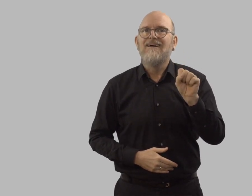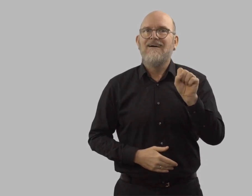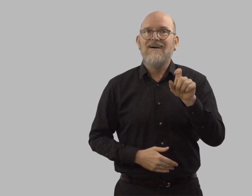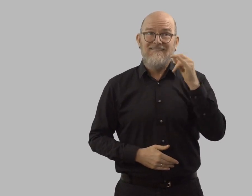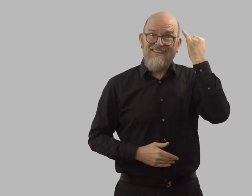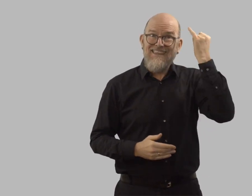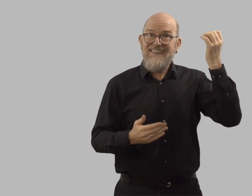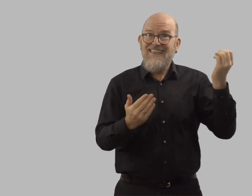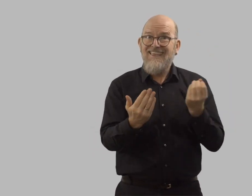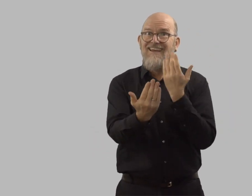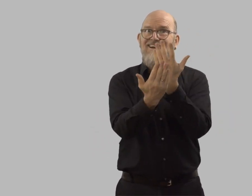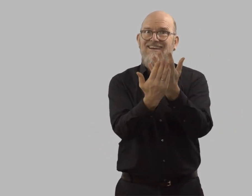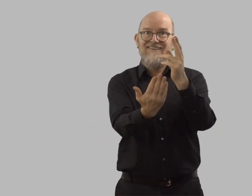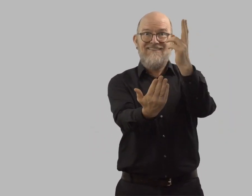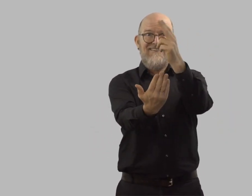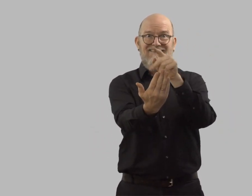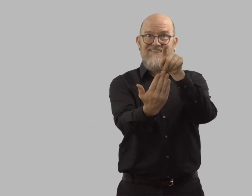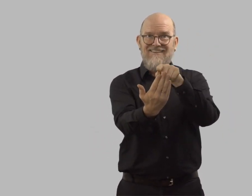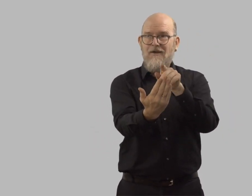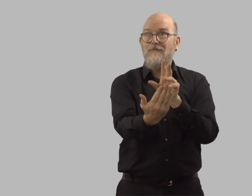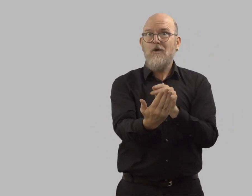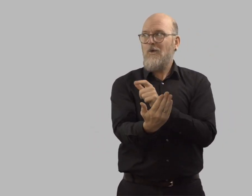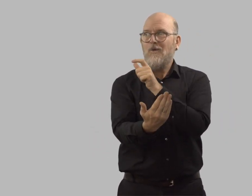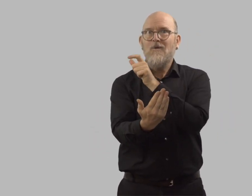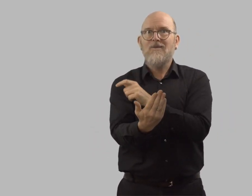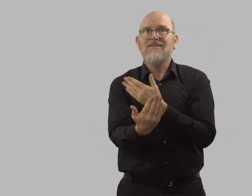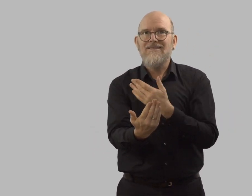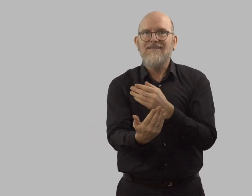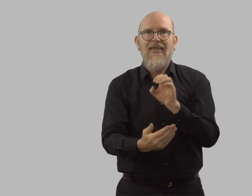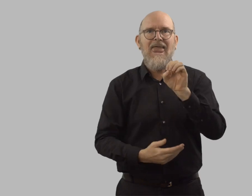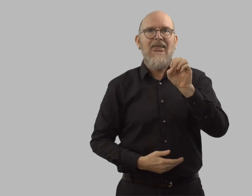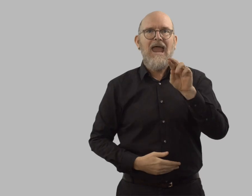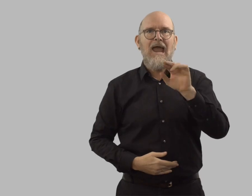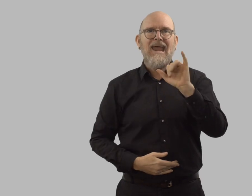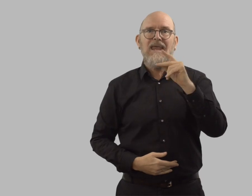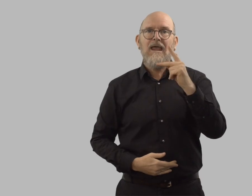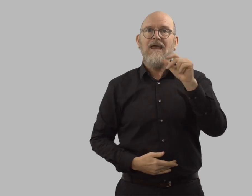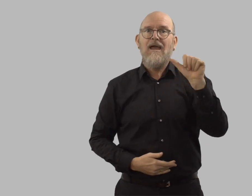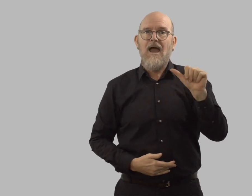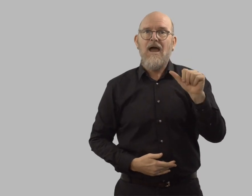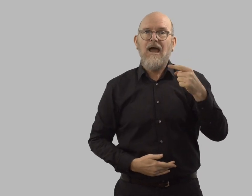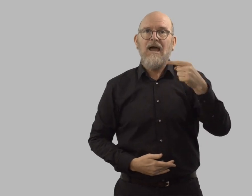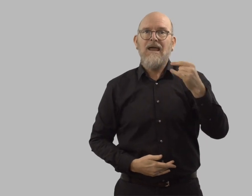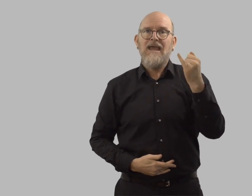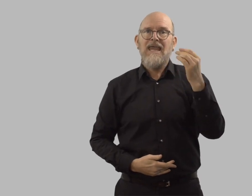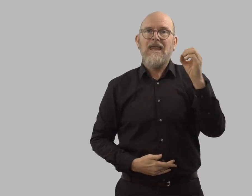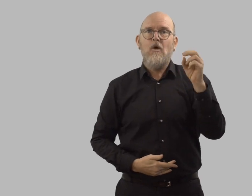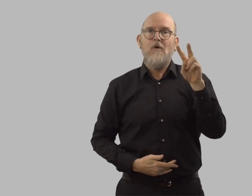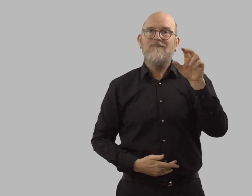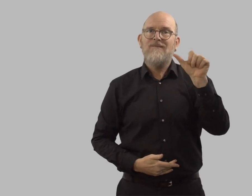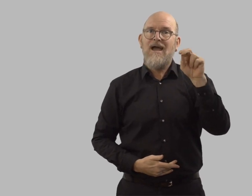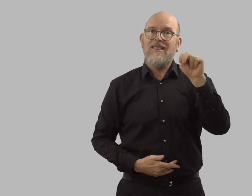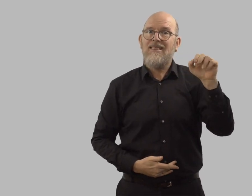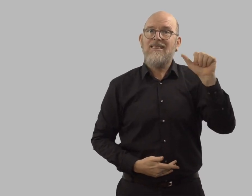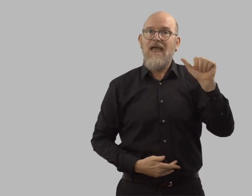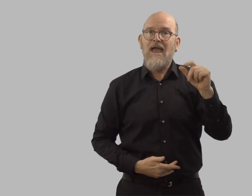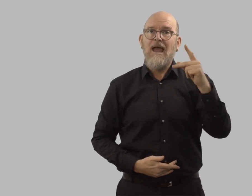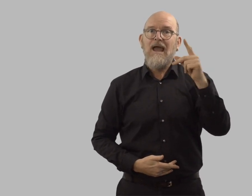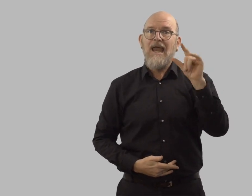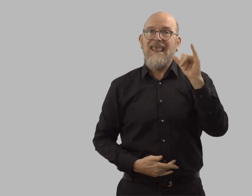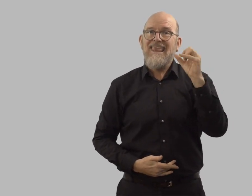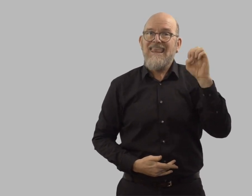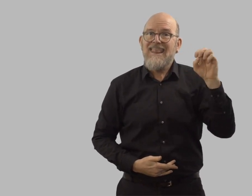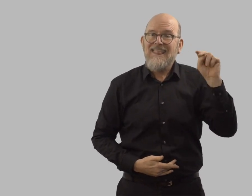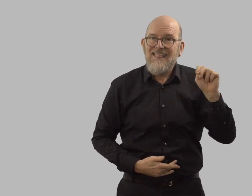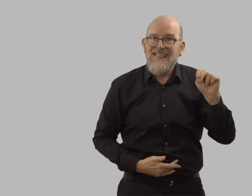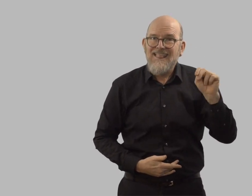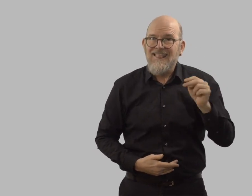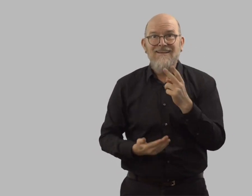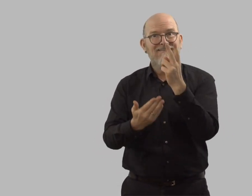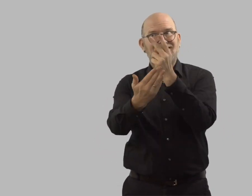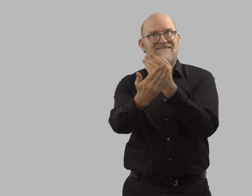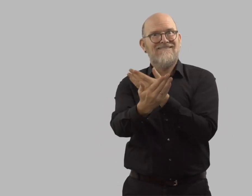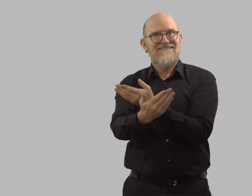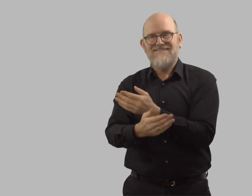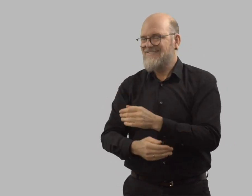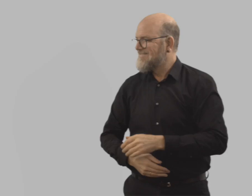Dieser Idee folgt dieses Gemälde von Erika Giovanna Klien.